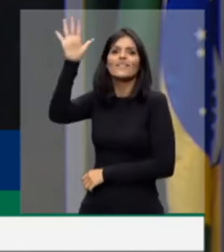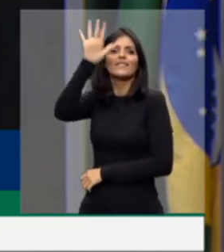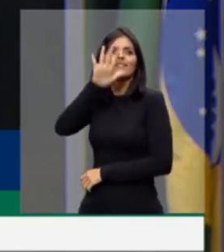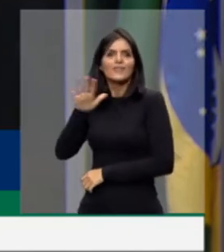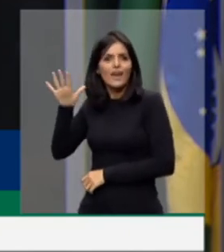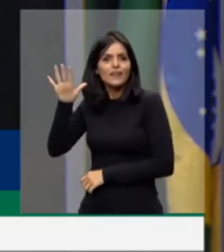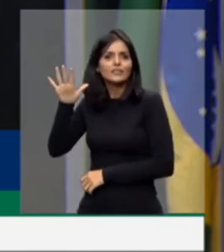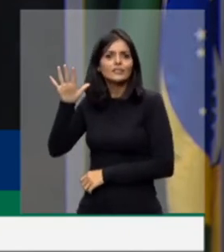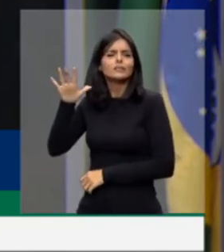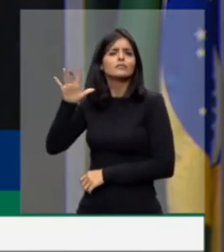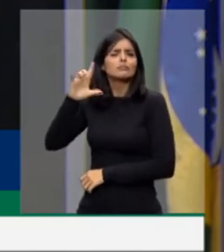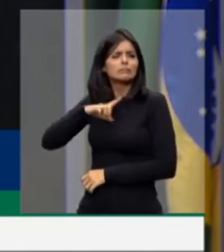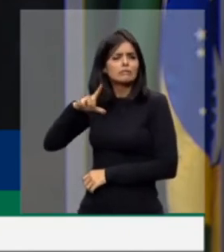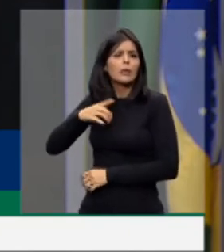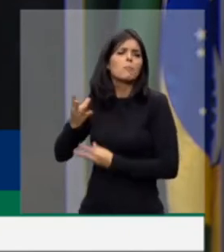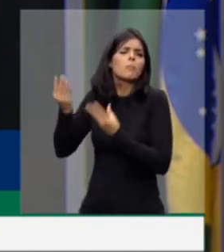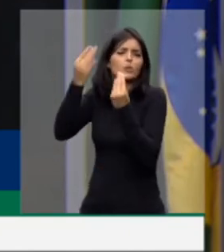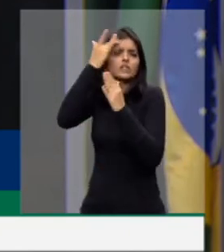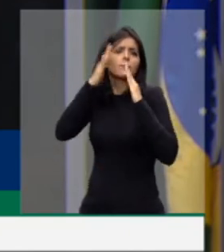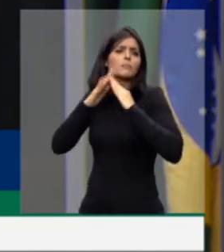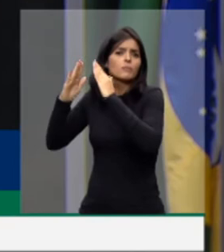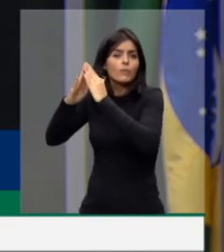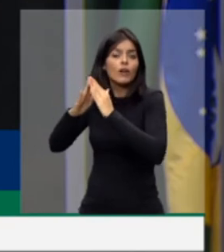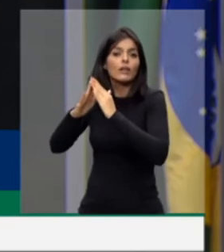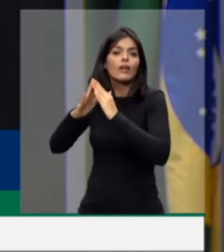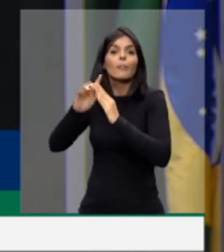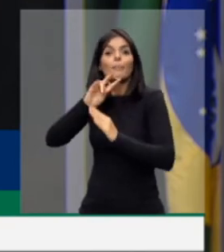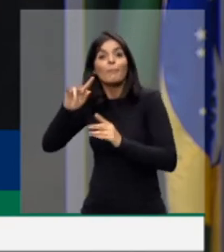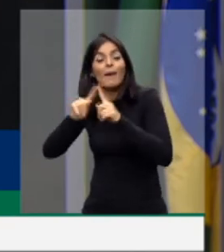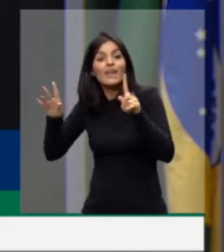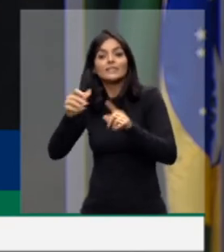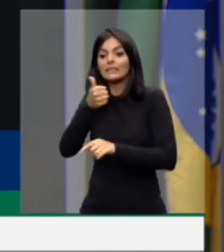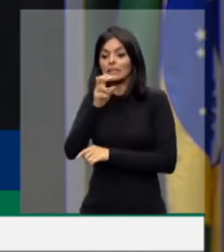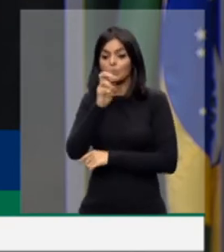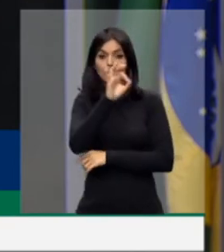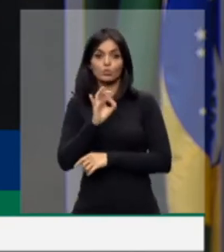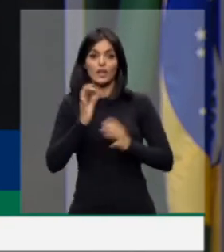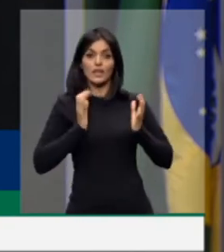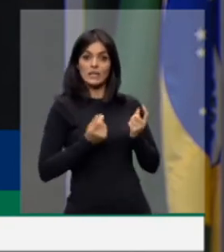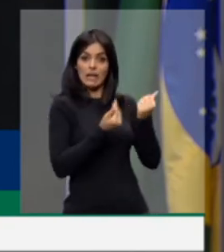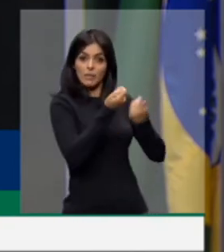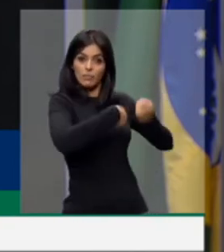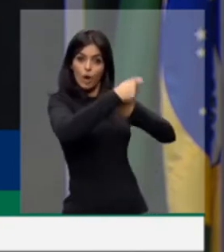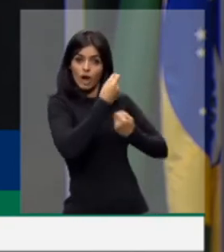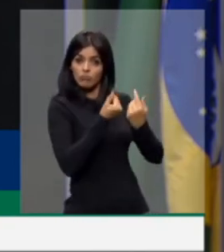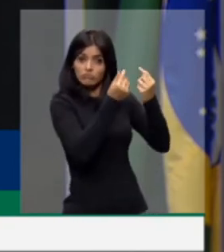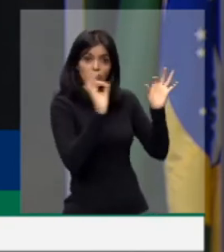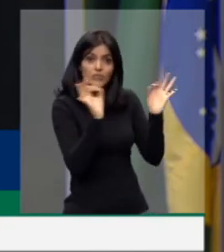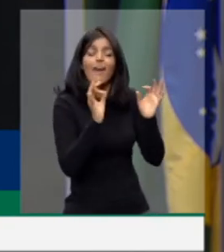ESSA ENGENHARIA, É UMA DÁ DIVA, É UMA COISA A SER COMEMORADA, É UMA COISA QUE PODE TRANSFORMAR AQUELA REGIÃO QUE TEM UM TERÇO DOS BRASILEIROS E RESPONDE POR